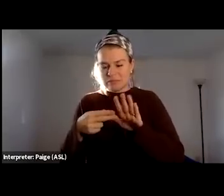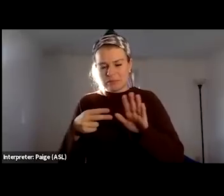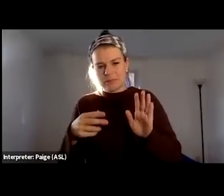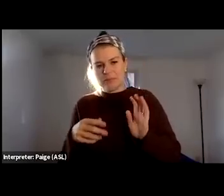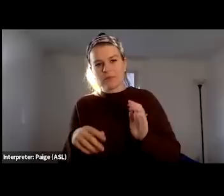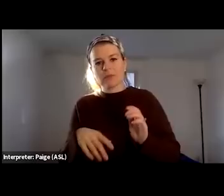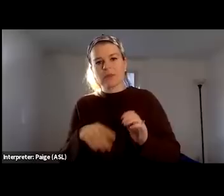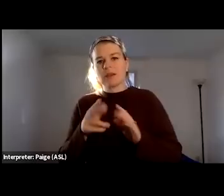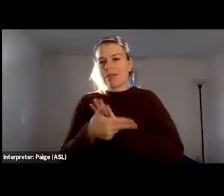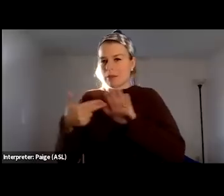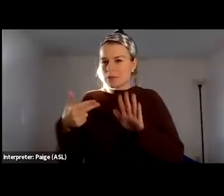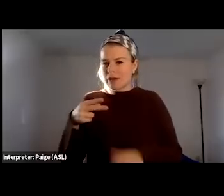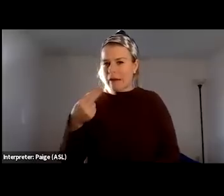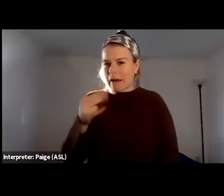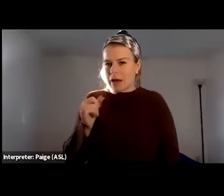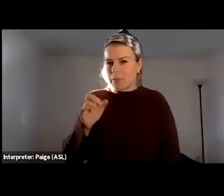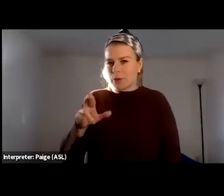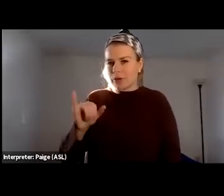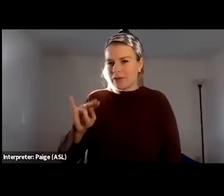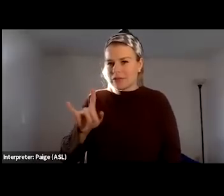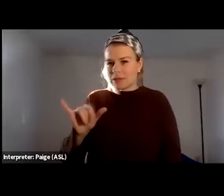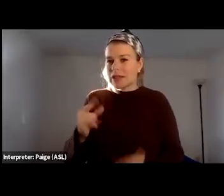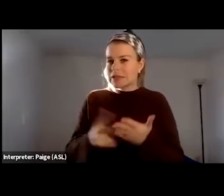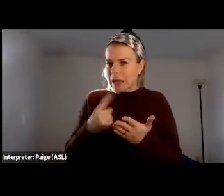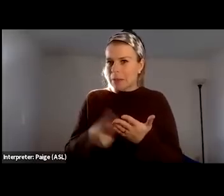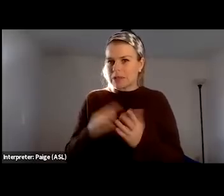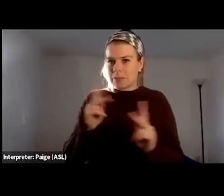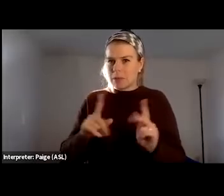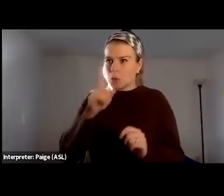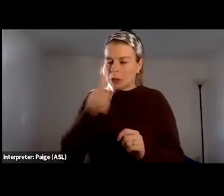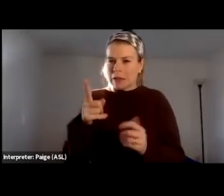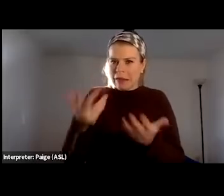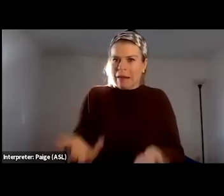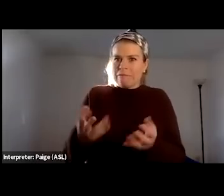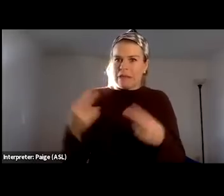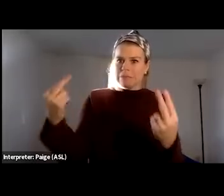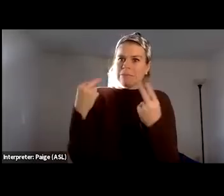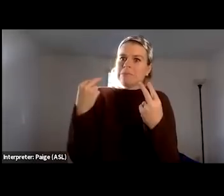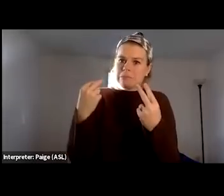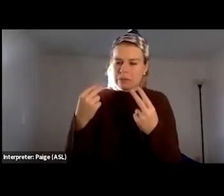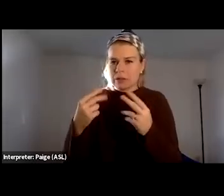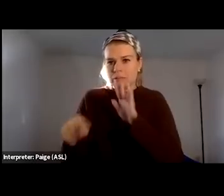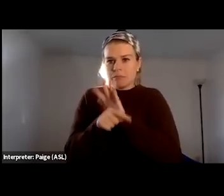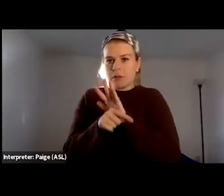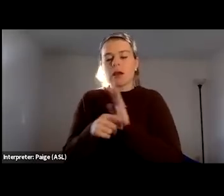que ocurre cuando a una persona a veces se le presta una atención excepcional y un juicio crítico, y a veces es excepcionalmente ignorada.